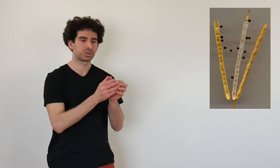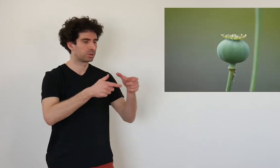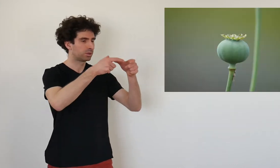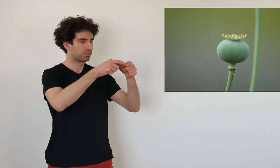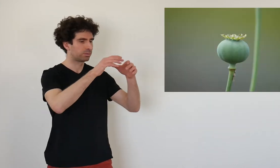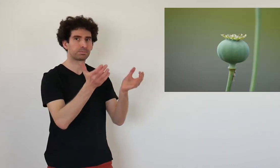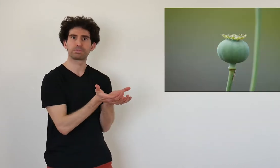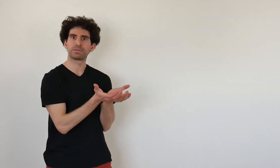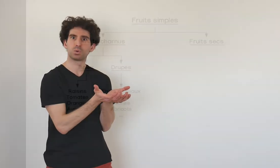et les pavots.